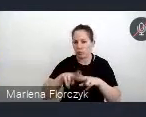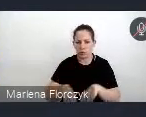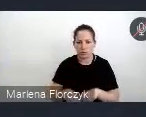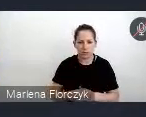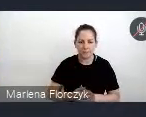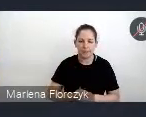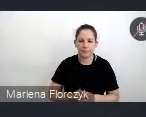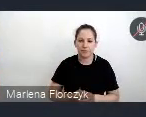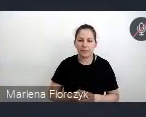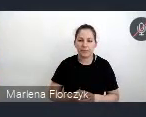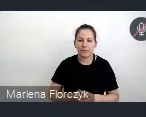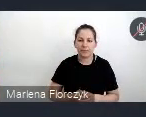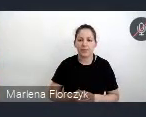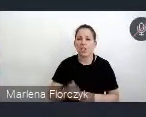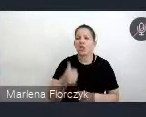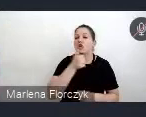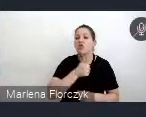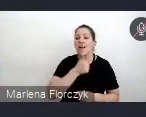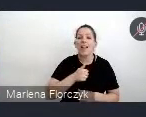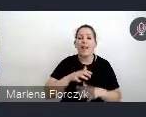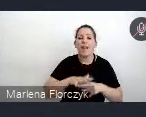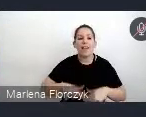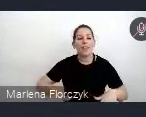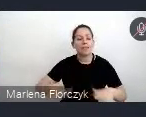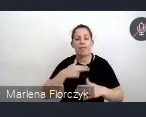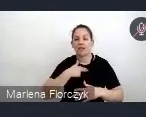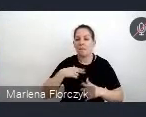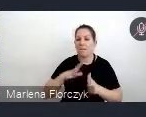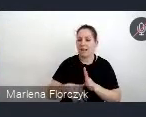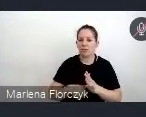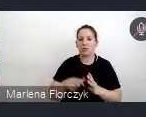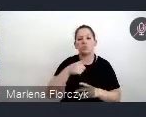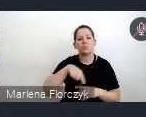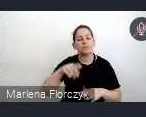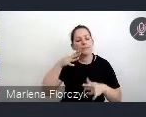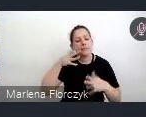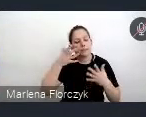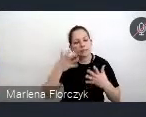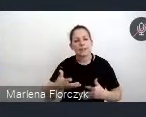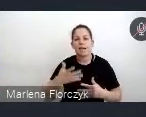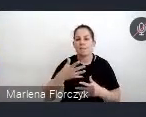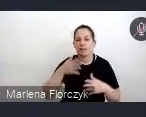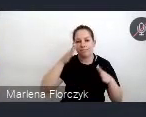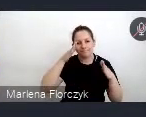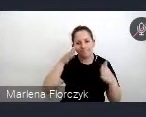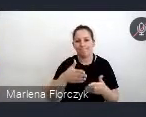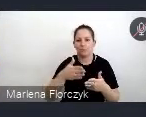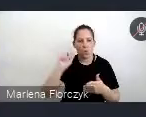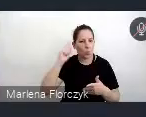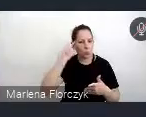Jeśli chodzi o zieleń w naszym mieście, to jest to, na co chcemy postawić bardzo mocno.